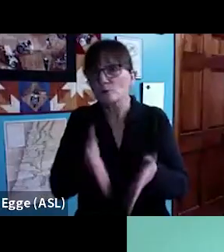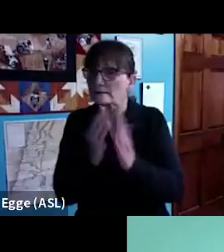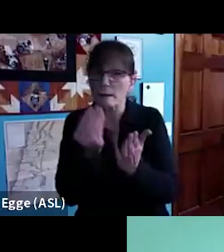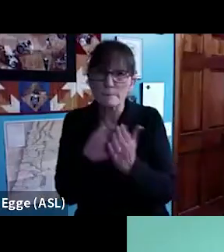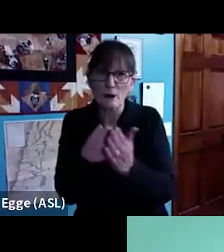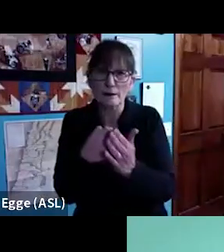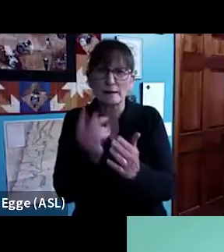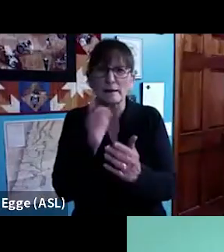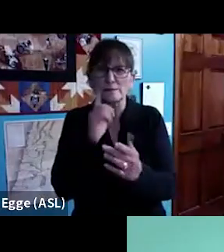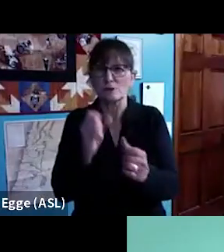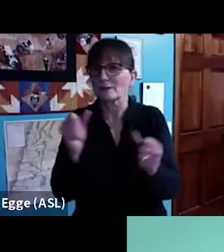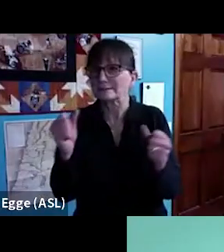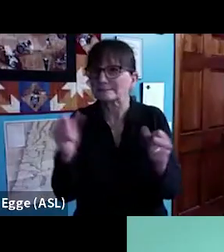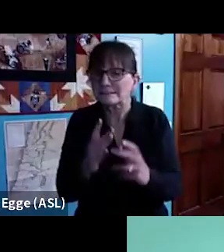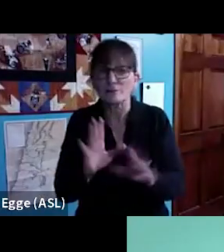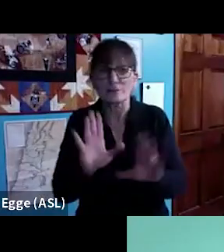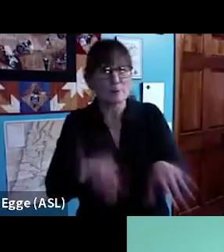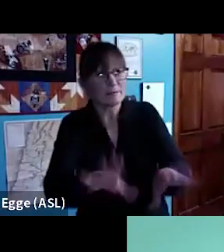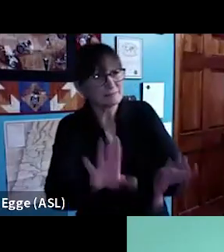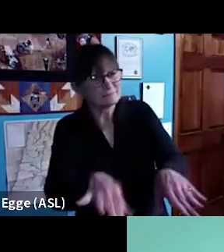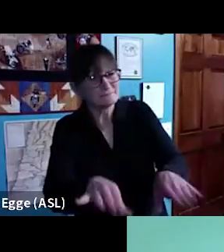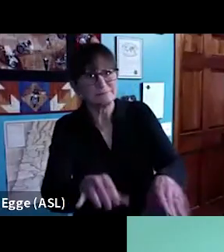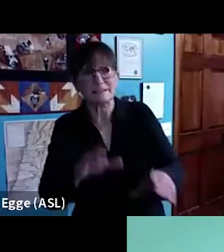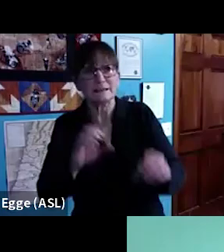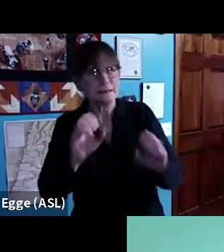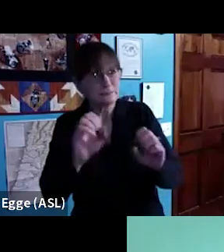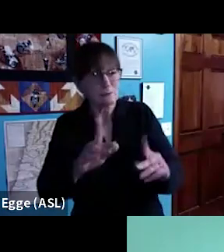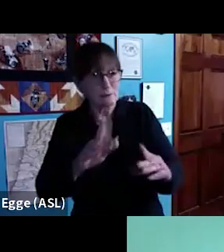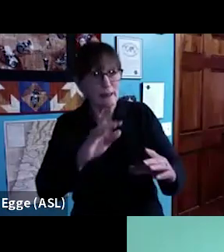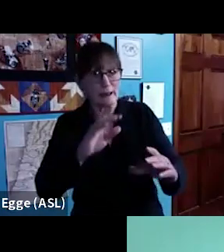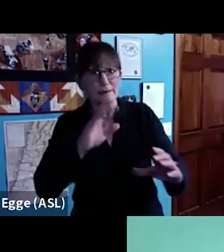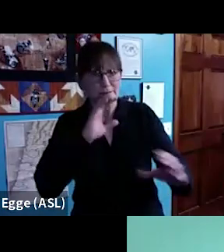gracias a todos por utilizar la expansión de iClaim de SSI.